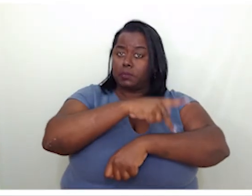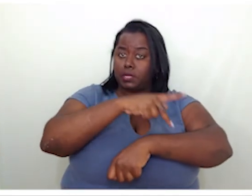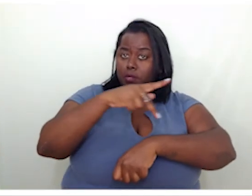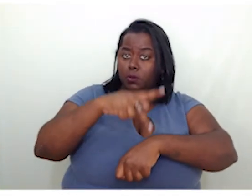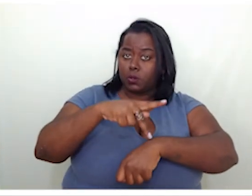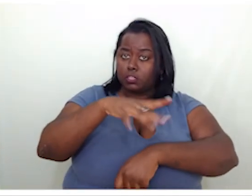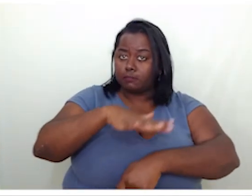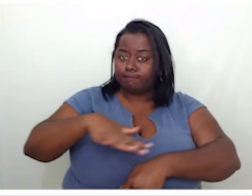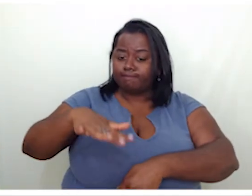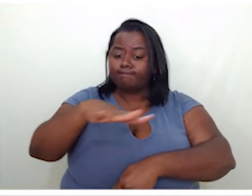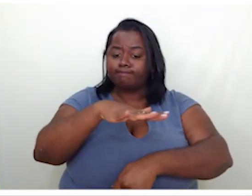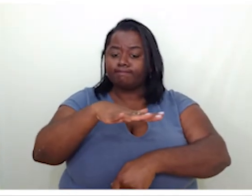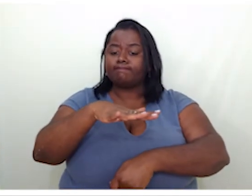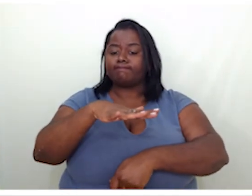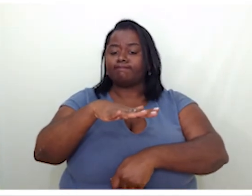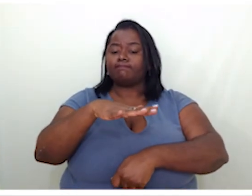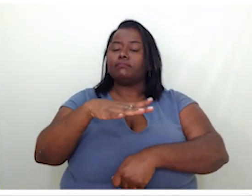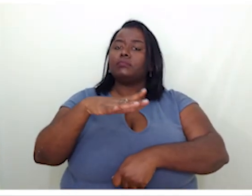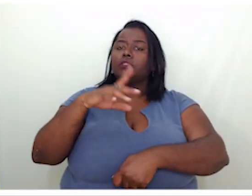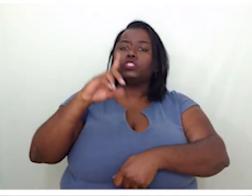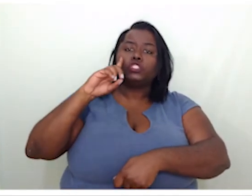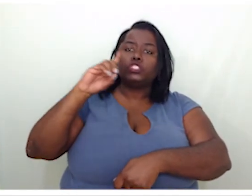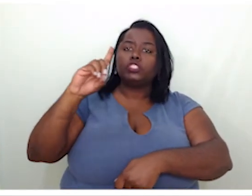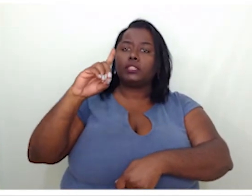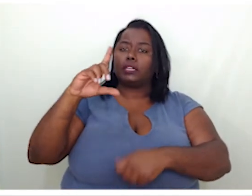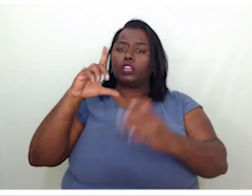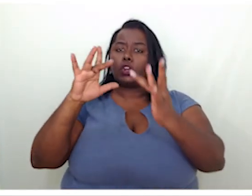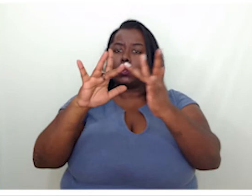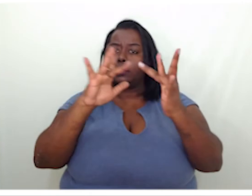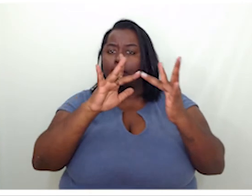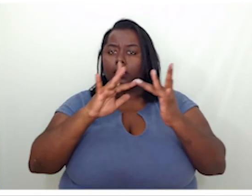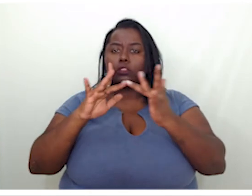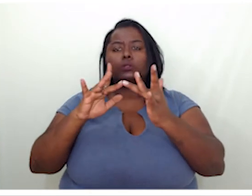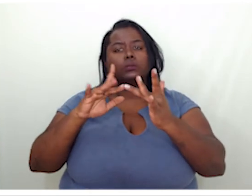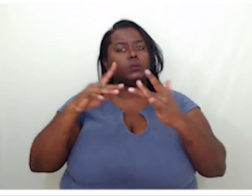Los estudiantes apreciaron eso, ellos sintieron que son bien estructurados